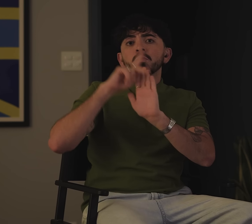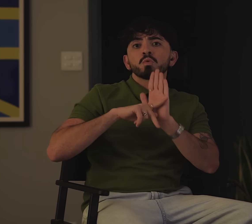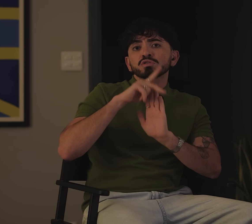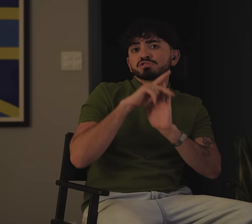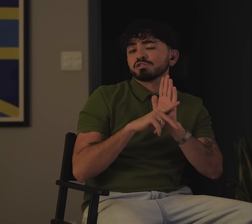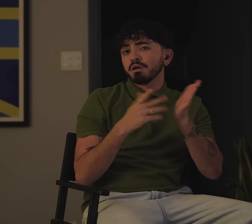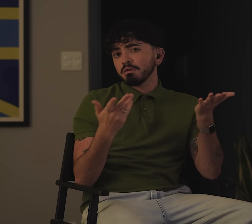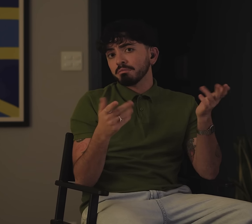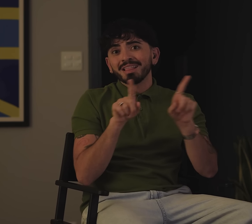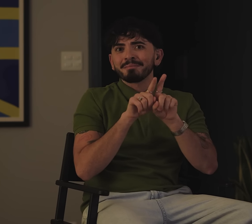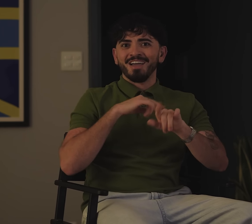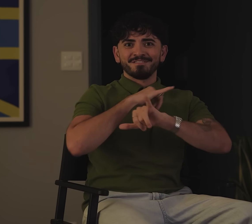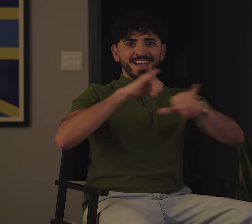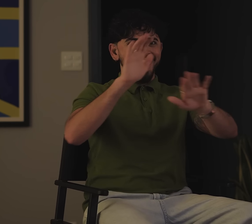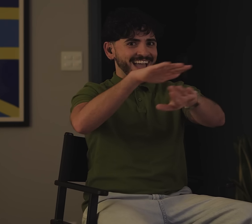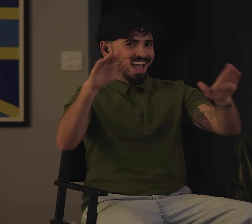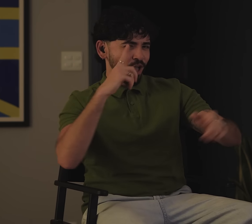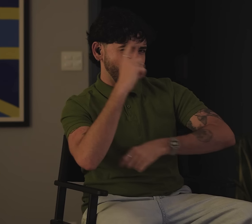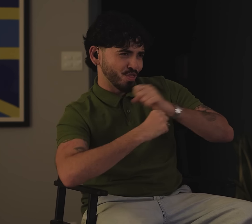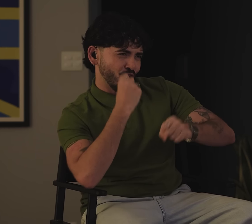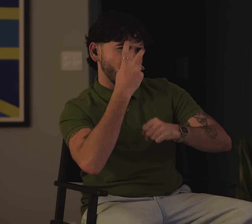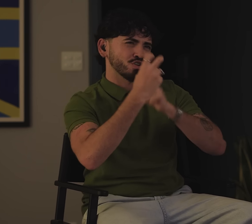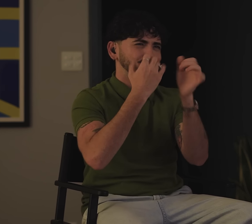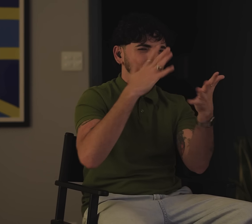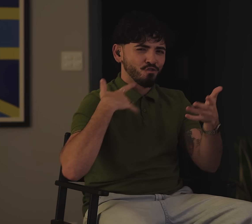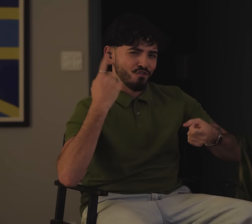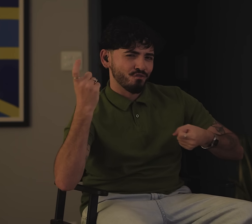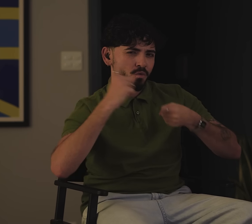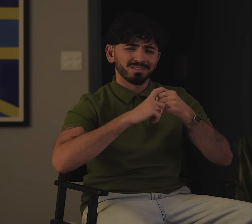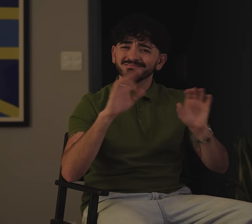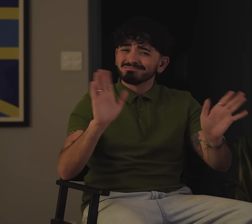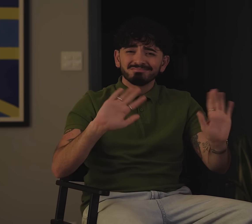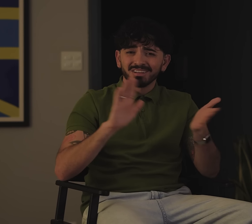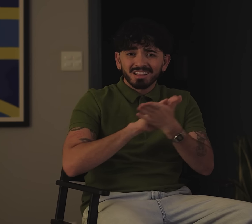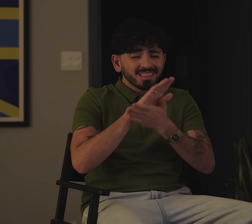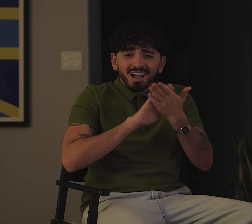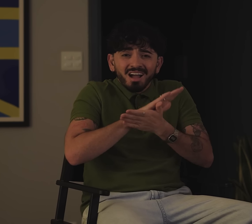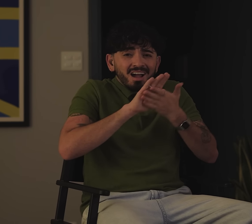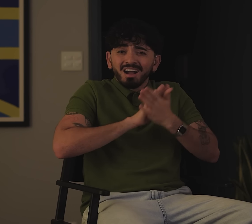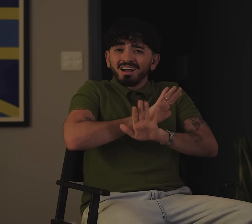Neste momento, eu não quero colocar uma data ou prometer algo que nem eu sei como será.